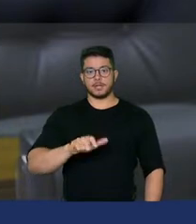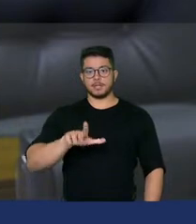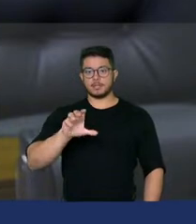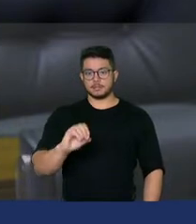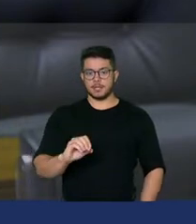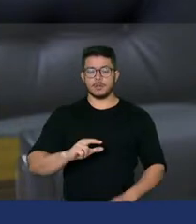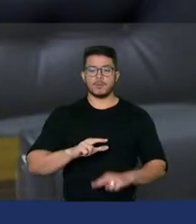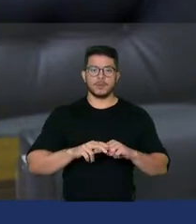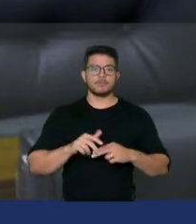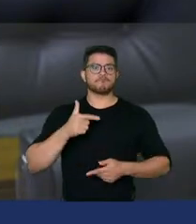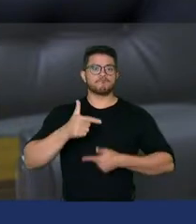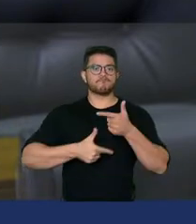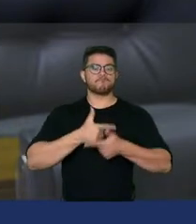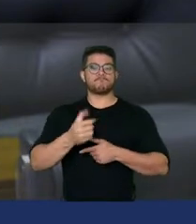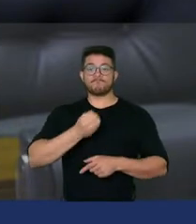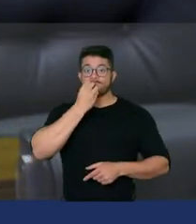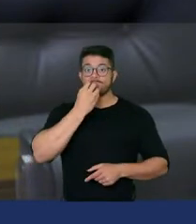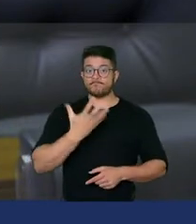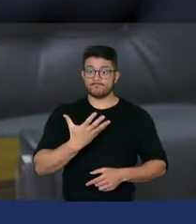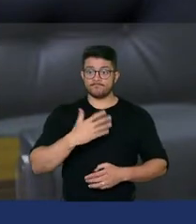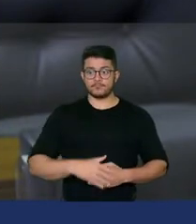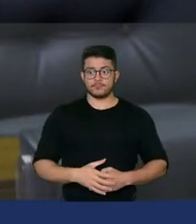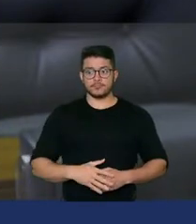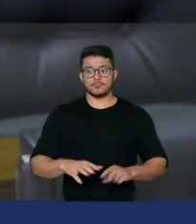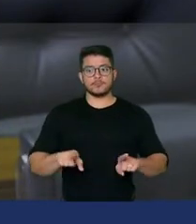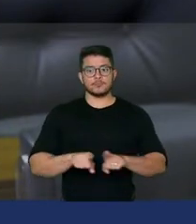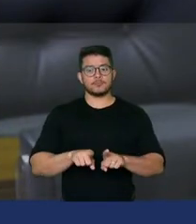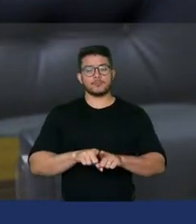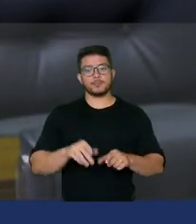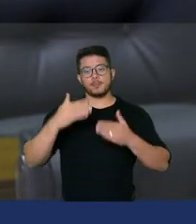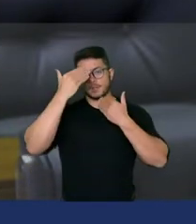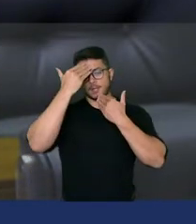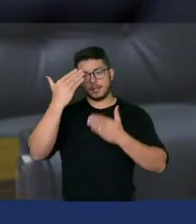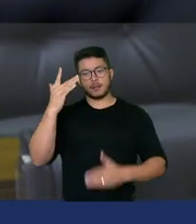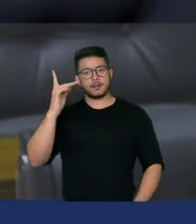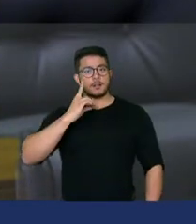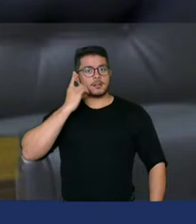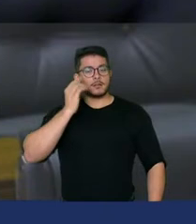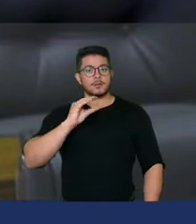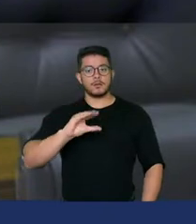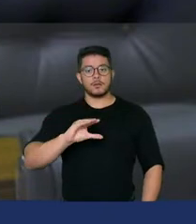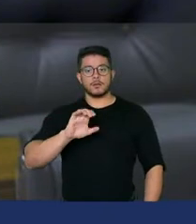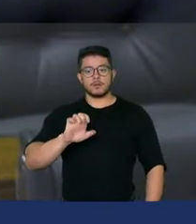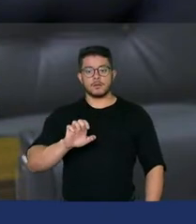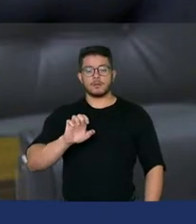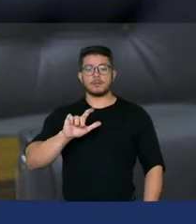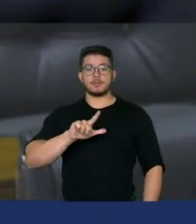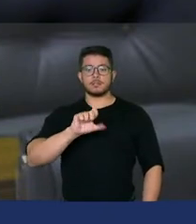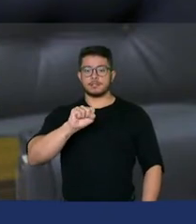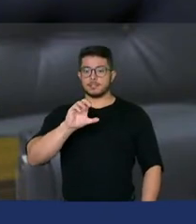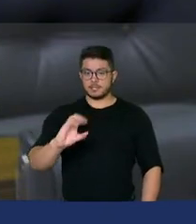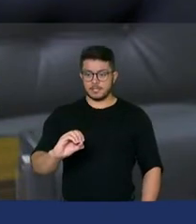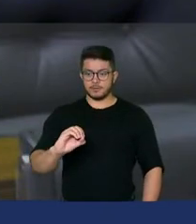ATÉ AQUI A V.EXA. QUE CONDUZIU ESSA VOTAÇÃO TAMBÉM MAJORITÁRIO NATURALMENTE. AGRADECER MUITO AO DEPUTADO CELSO SABINO, INCLUSIVE A ESTA INFORMAÇÃO QUE ELE... QUE ELE ELE DÁ .